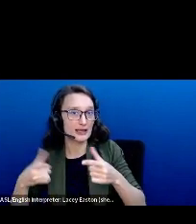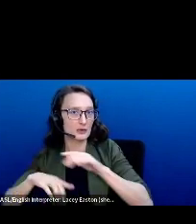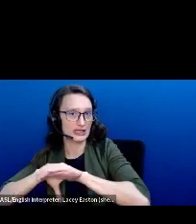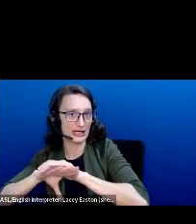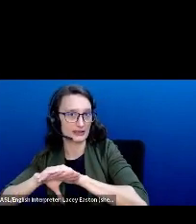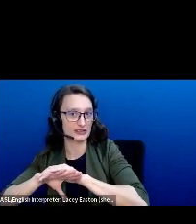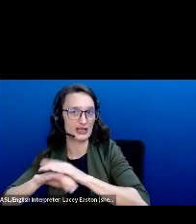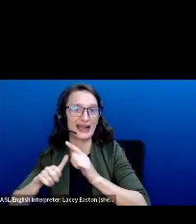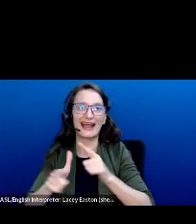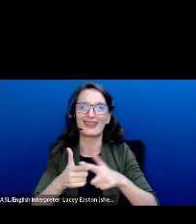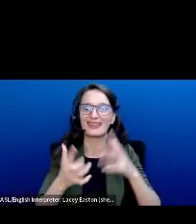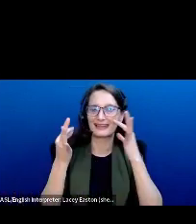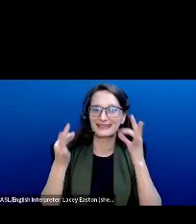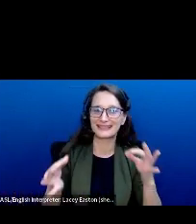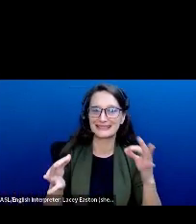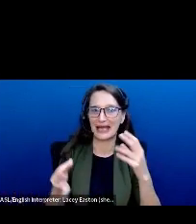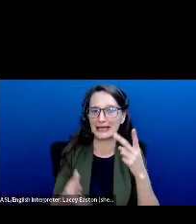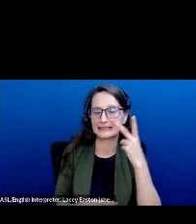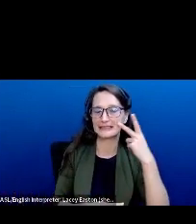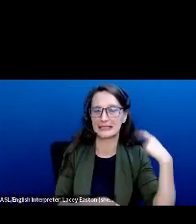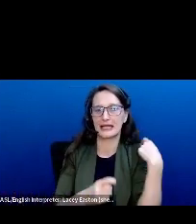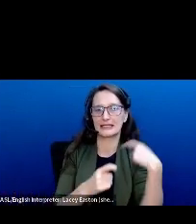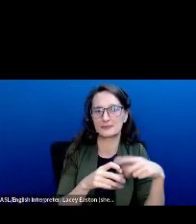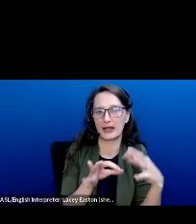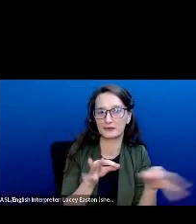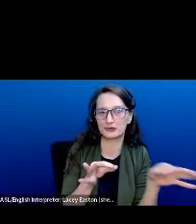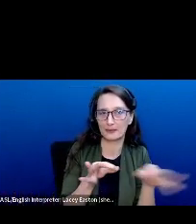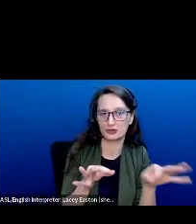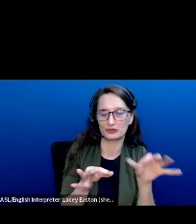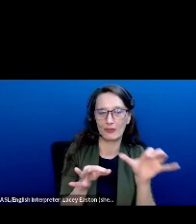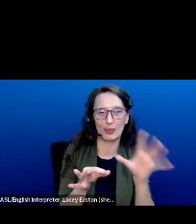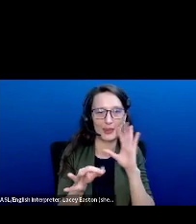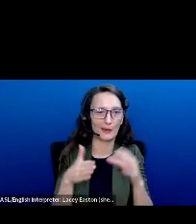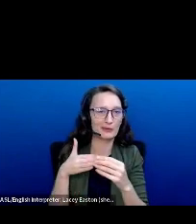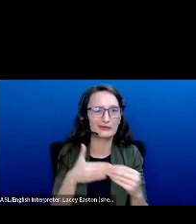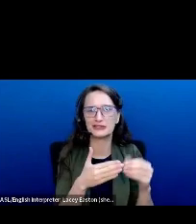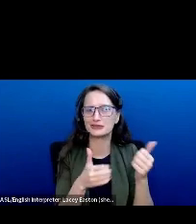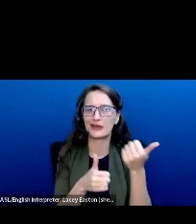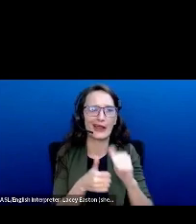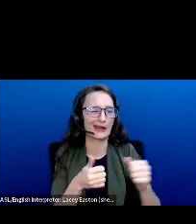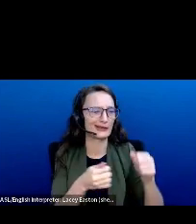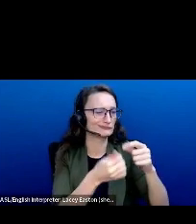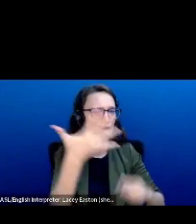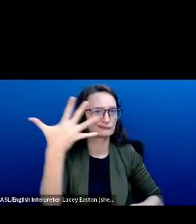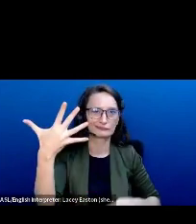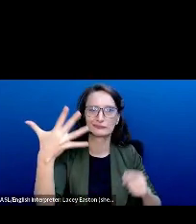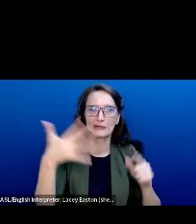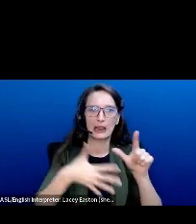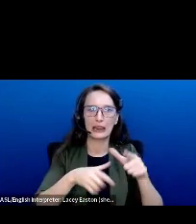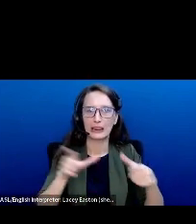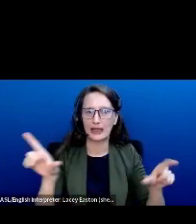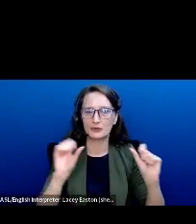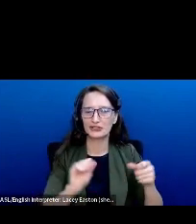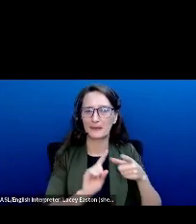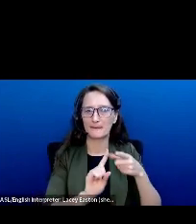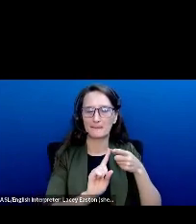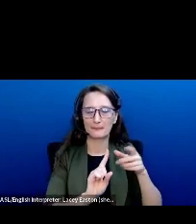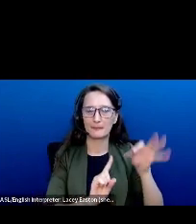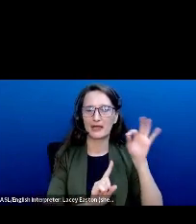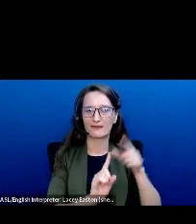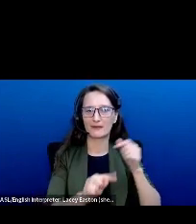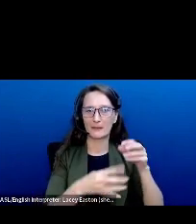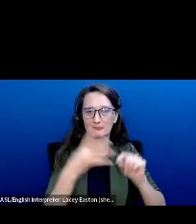mostrar subtítulos en español y eso los llevará a cualquier idioma para seleccionar. siguiente diapositiva.